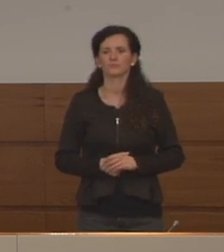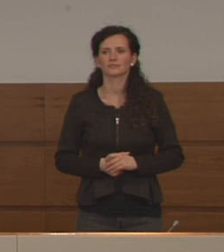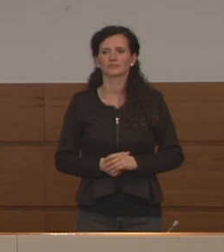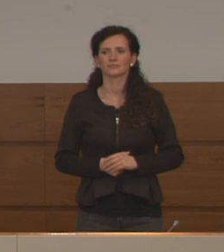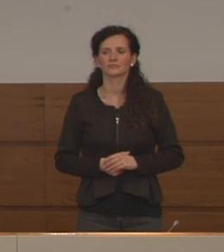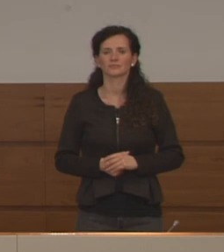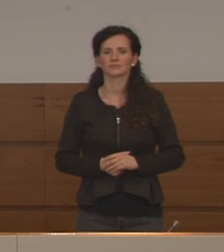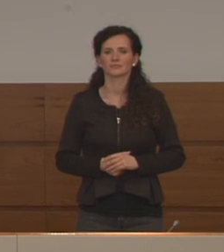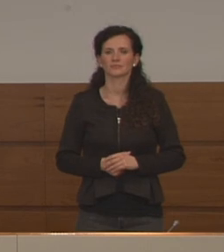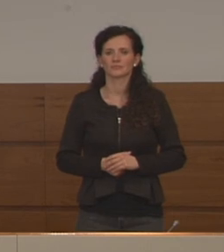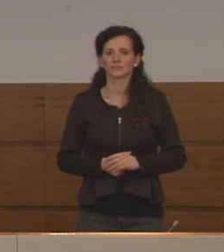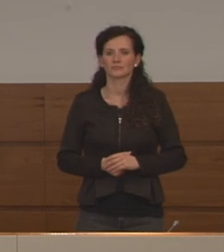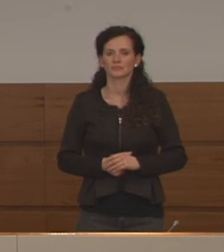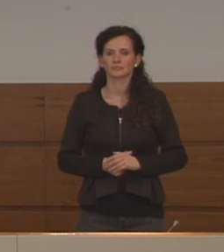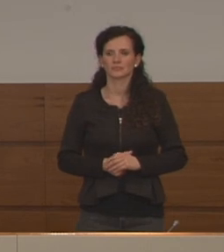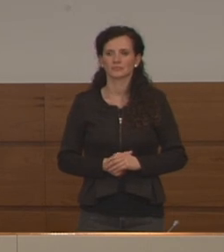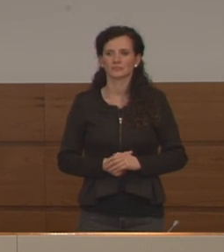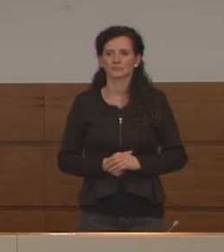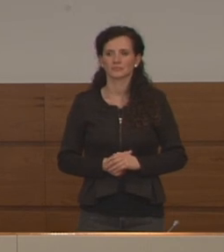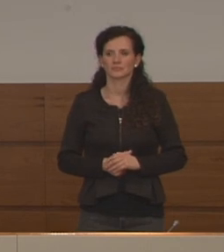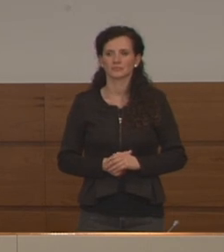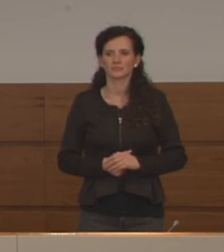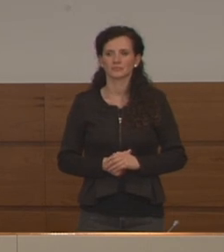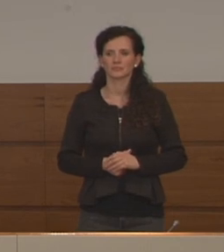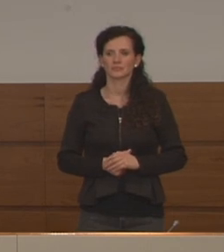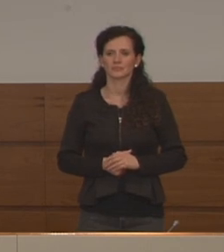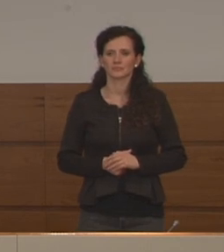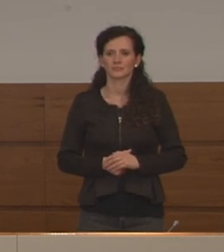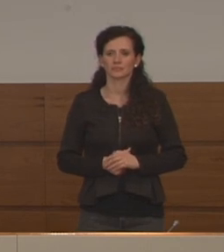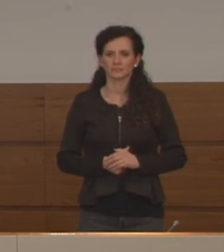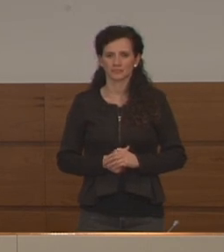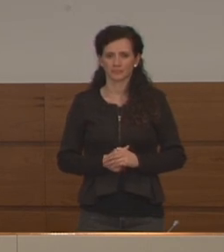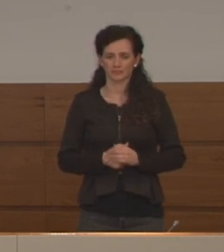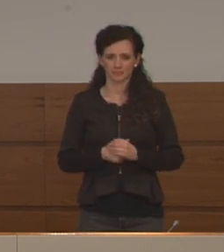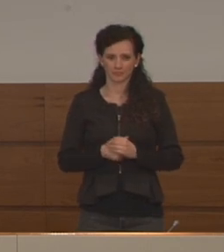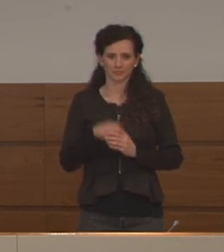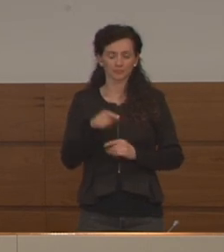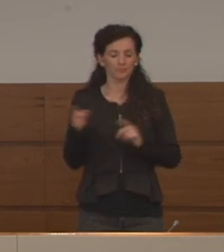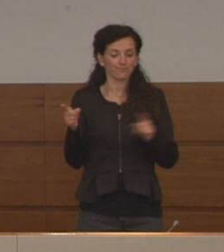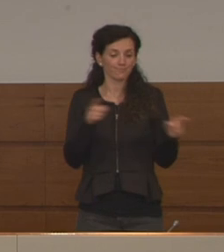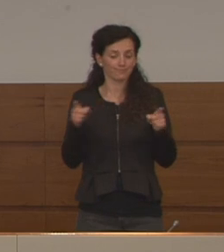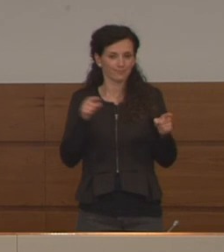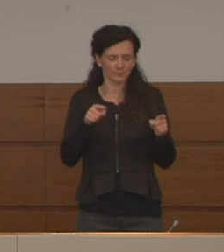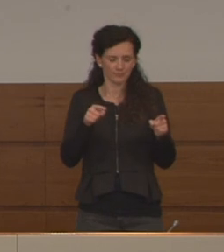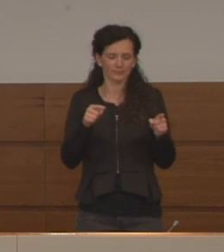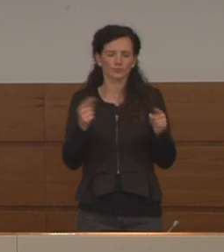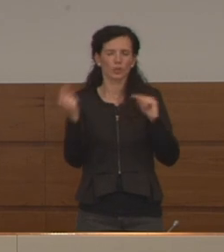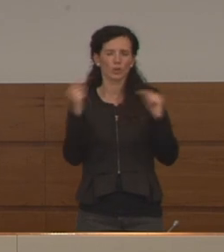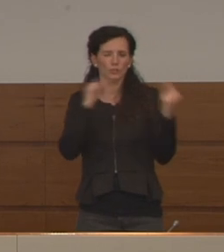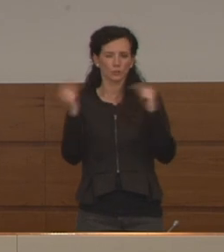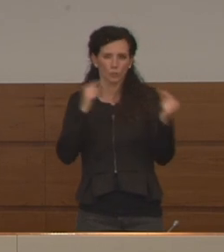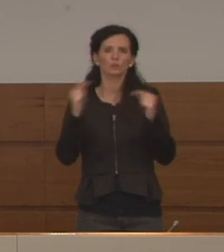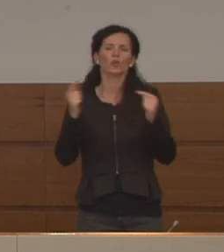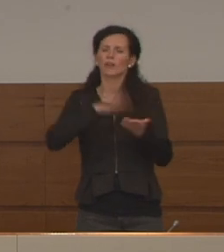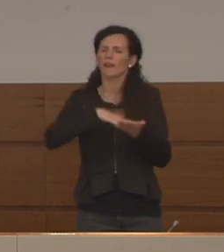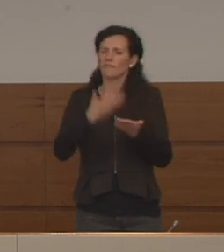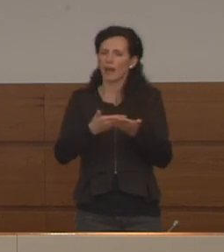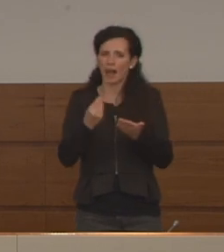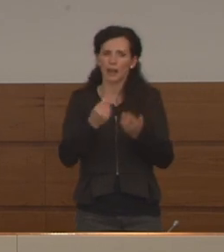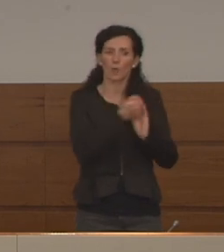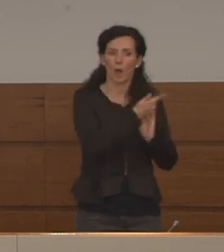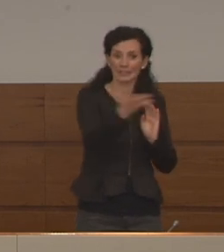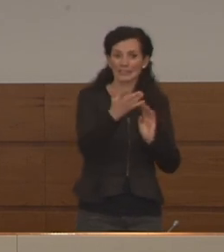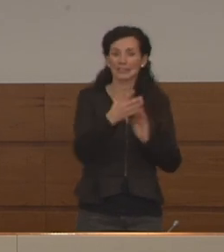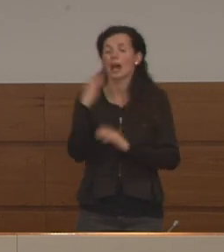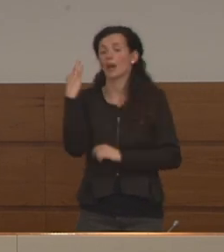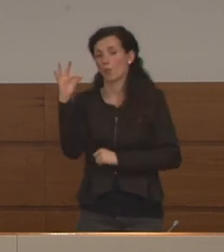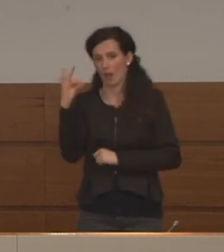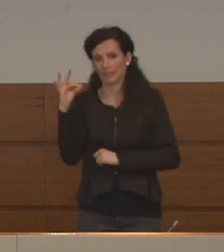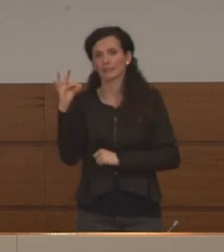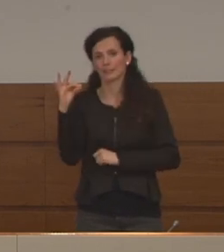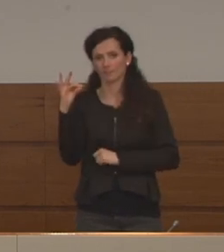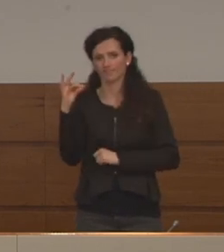Guardi, la la discussione è qualitativa e quantitativa. Quella qualitativa